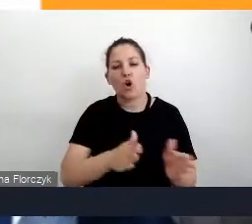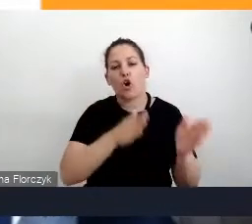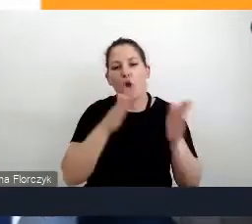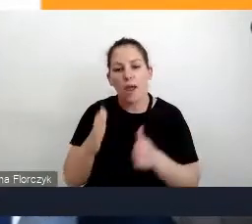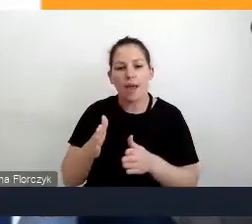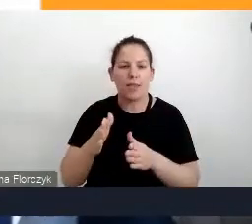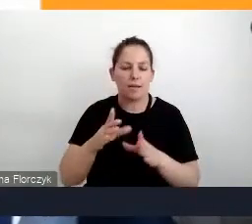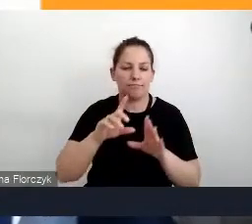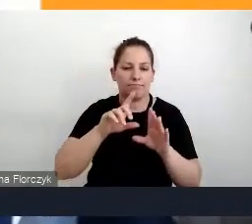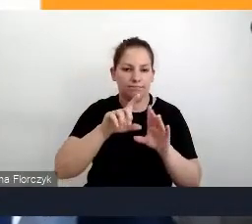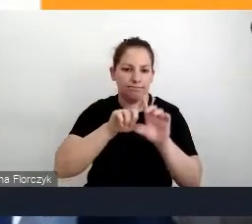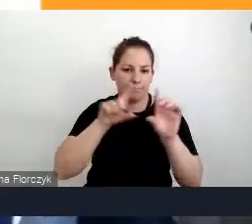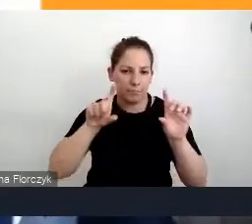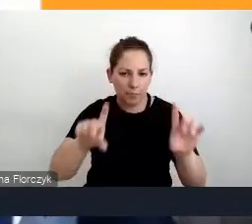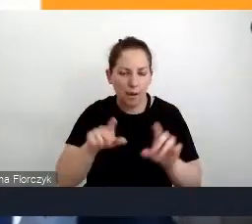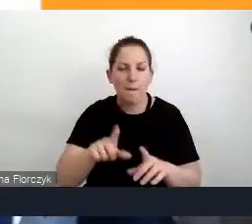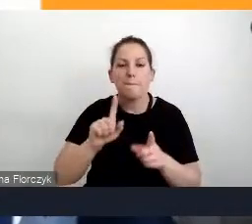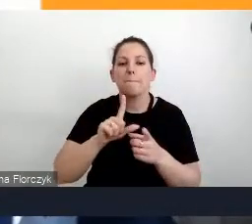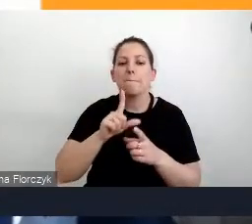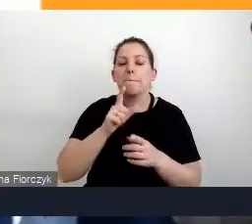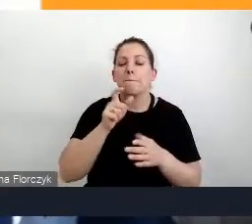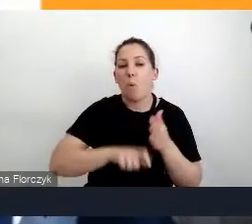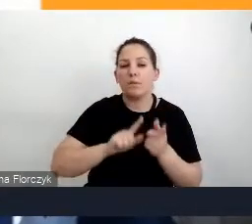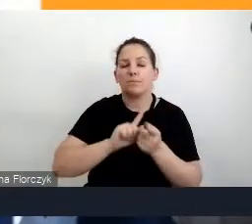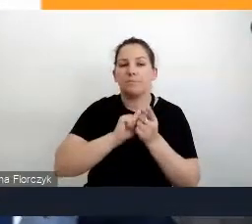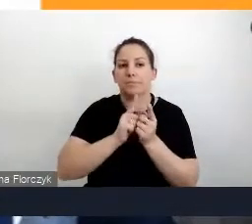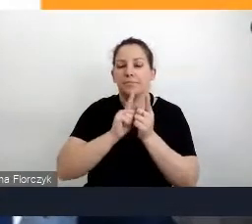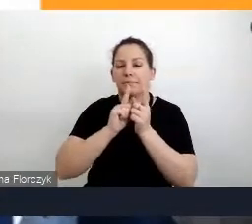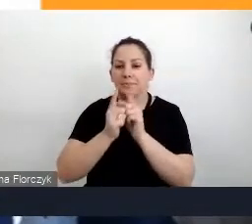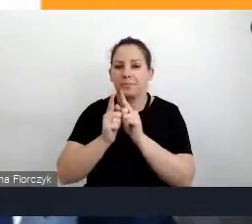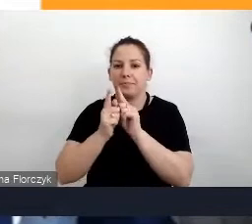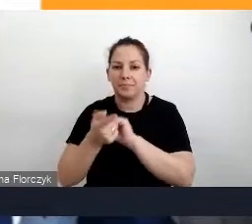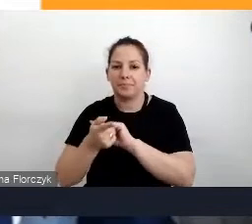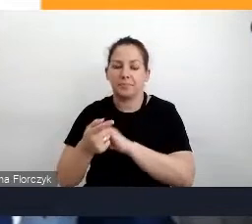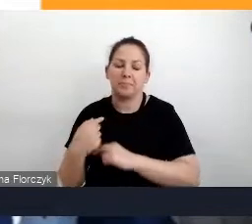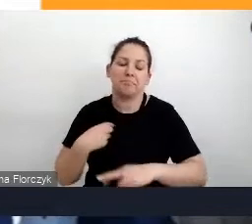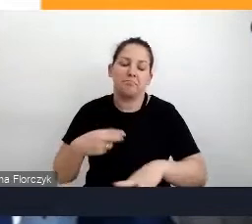Płock zmienia się, zmienia się z roku na rok, tak więc mam nadzieję, że będzie okazja ku temu,